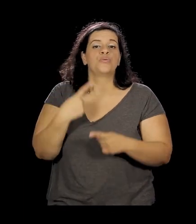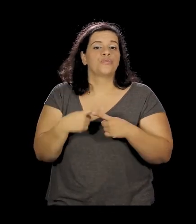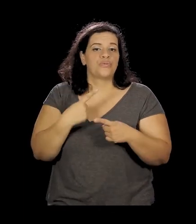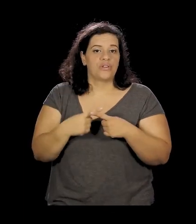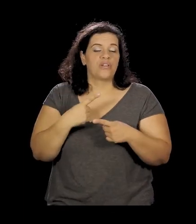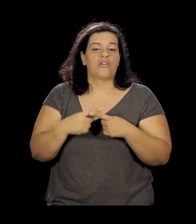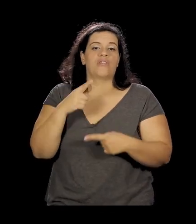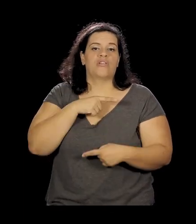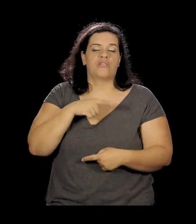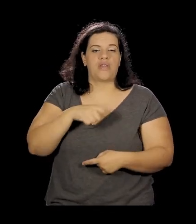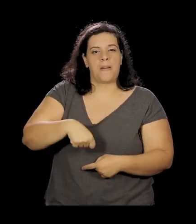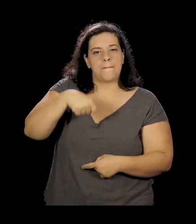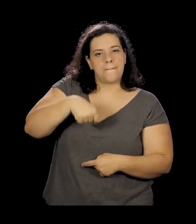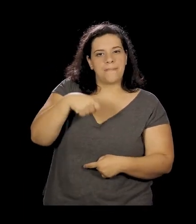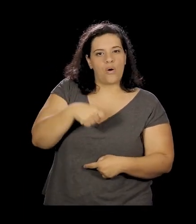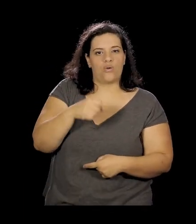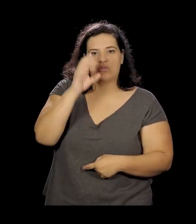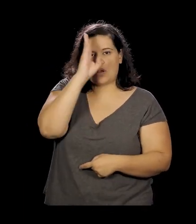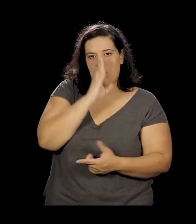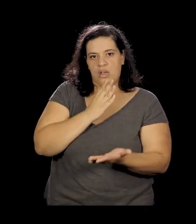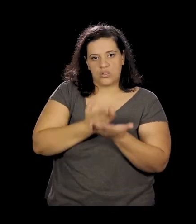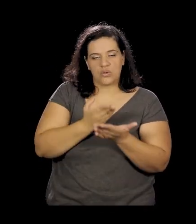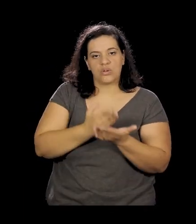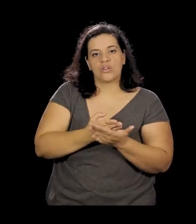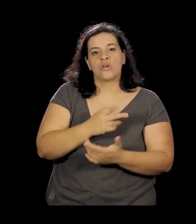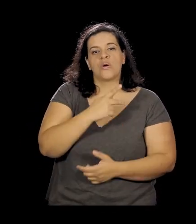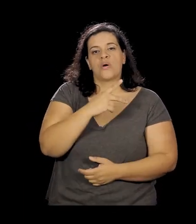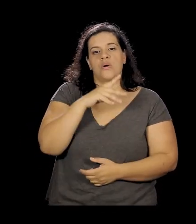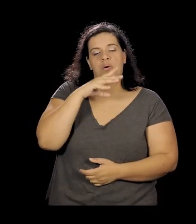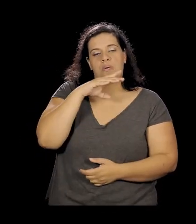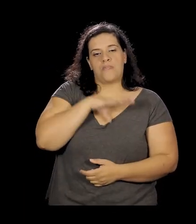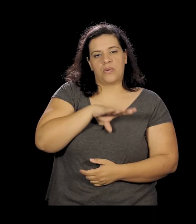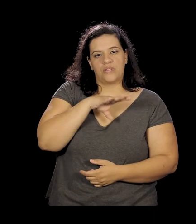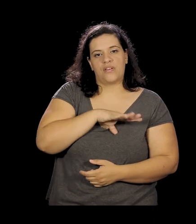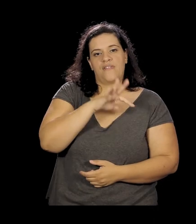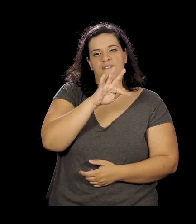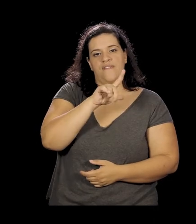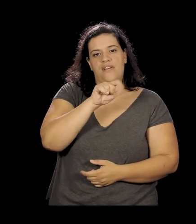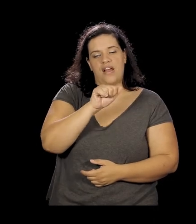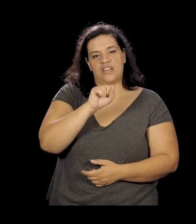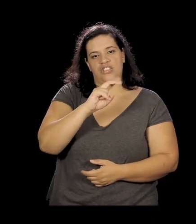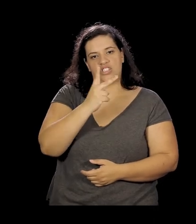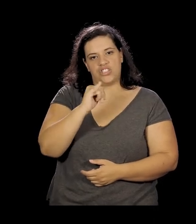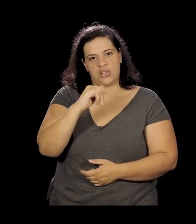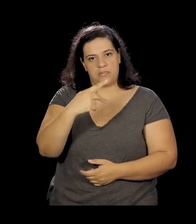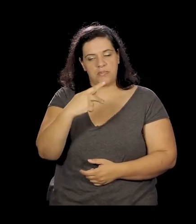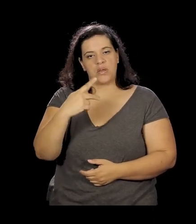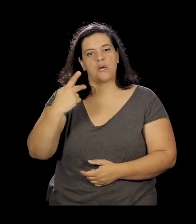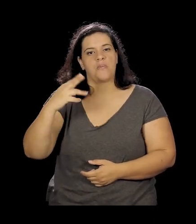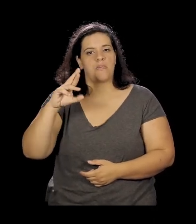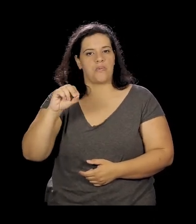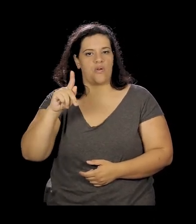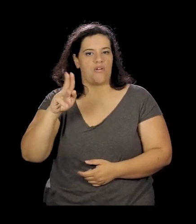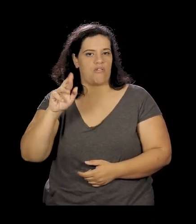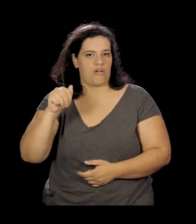que é uma bolsa que se chama Portuguese Flagship Program,